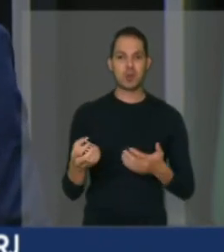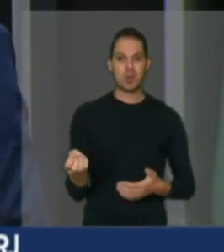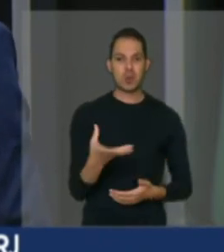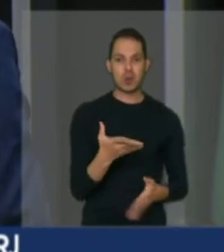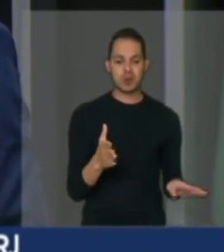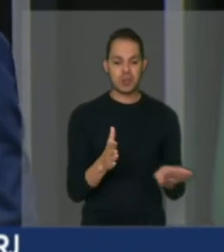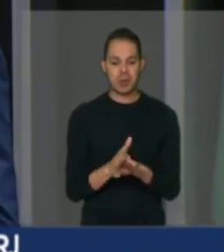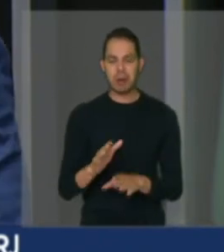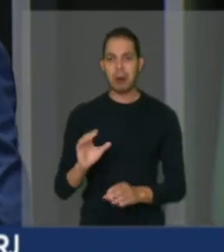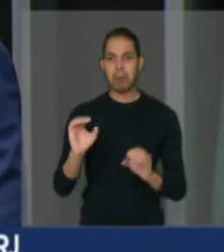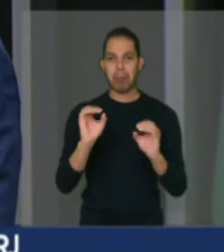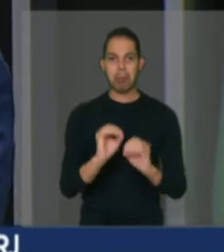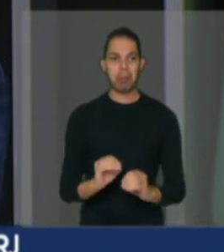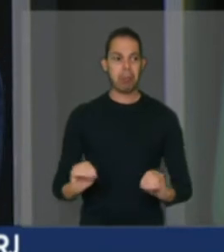ZERO. E TAMBÉM TEVE A REIVINDICAÇÃO DO VOTO, DO